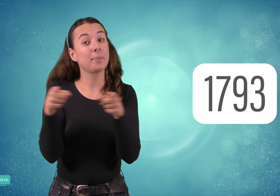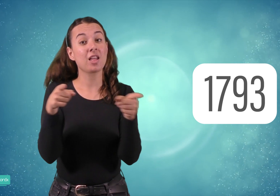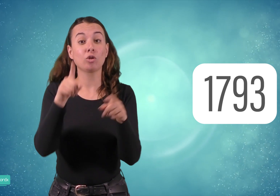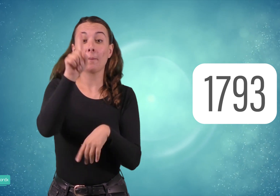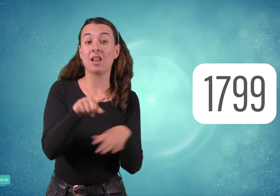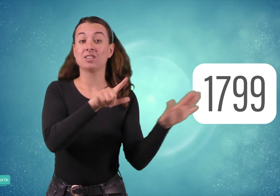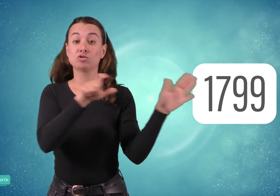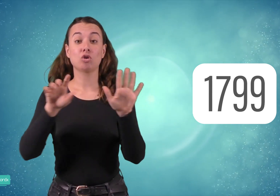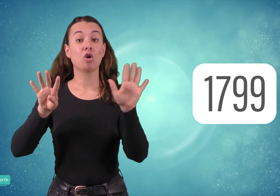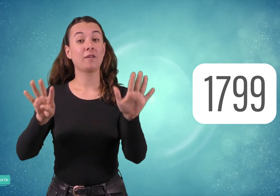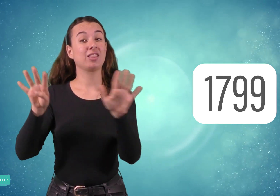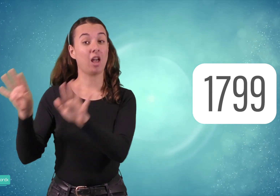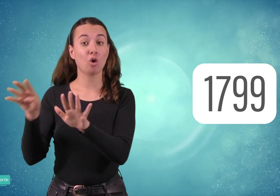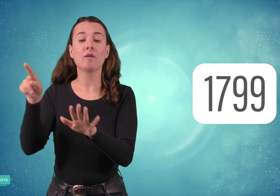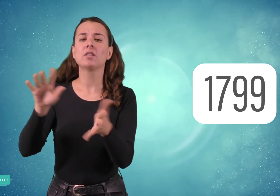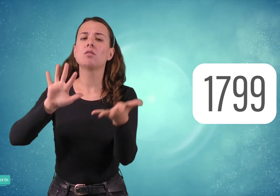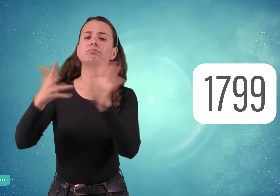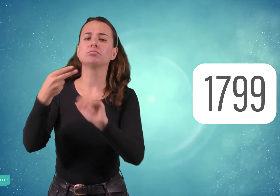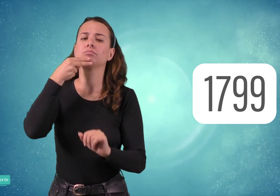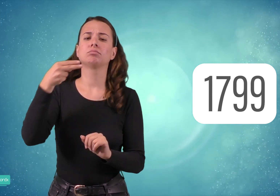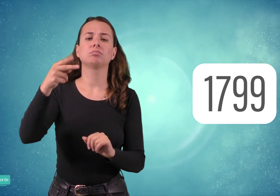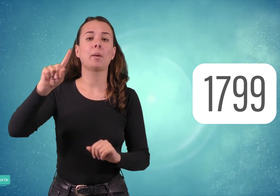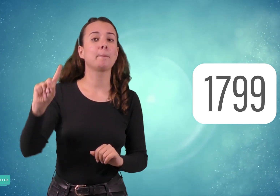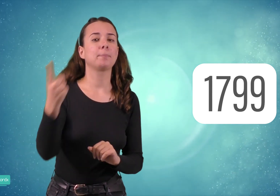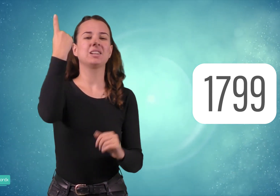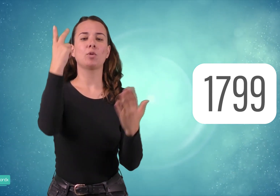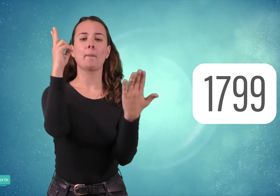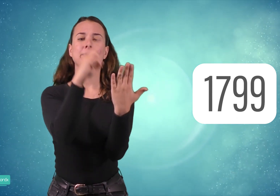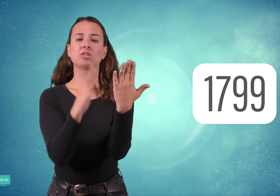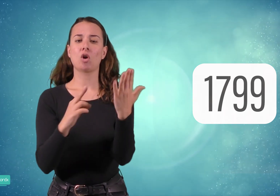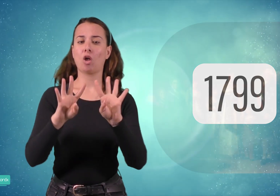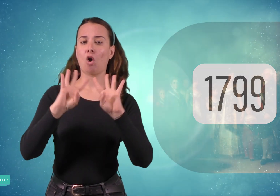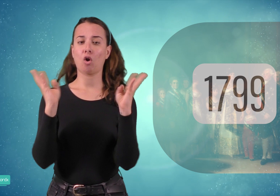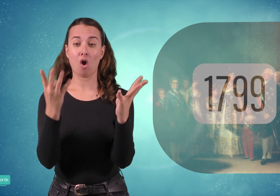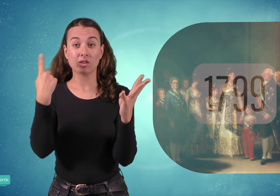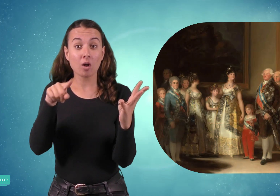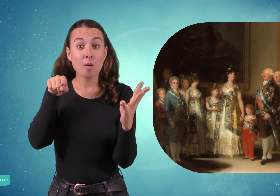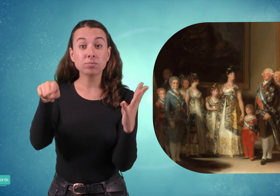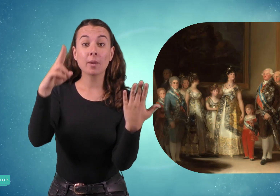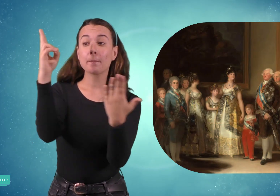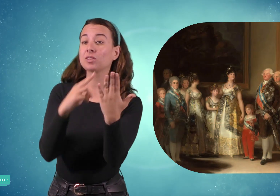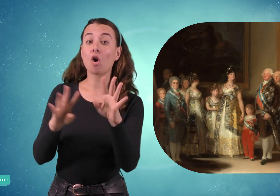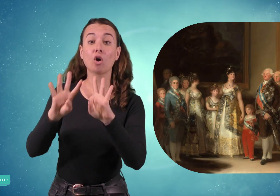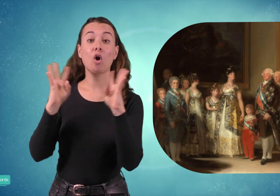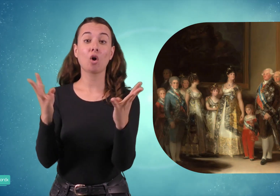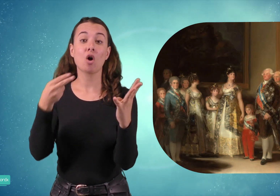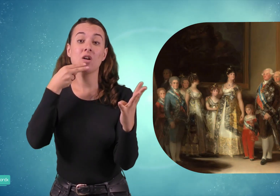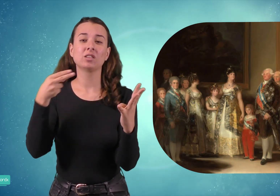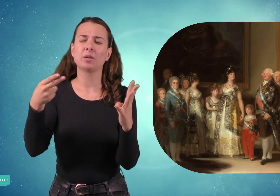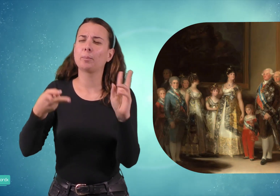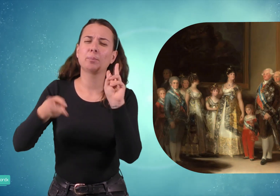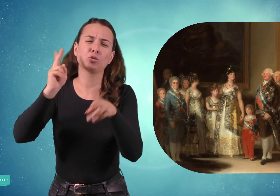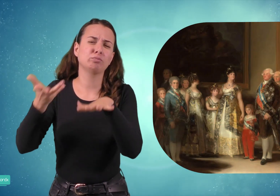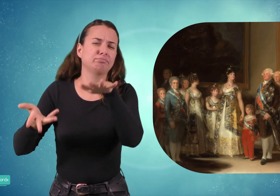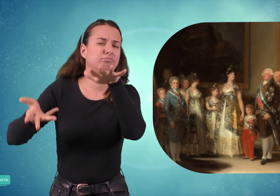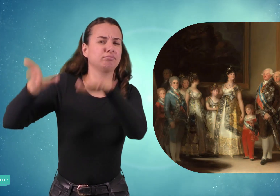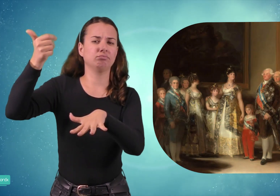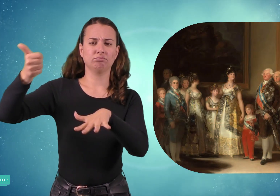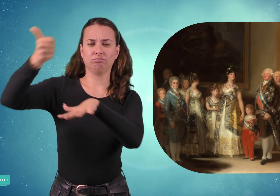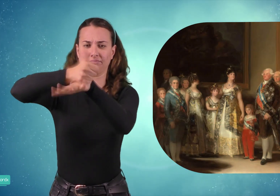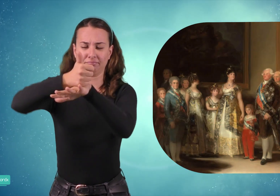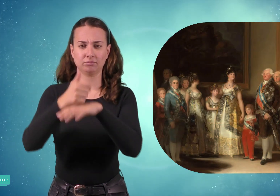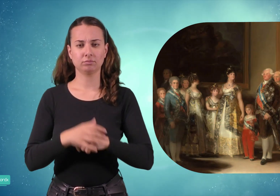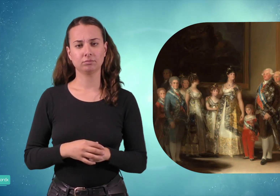Nel 1799, infatti, diventa Primer Pintor de Cámara (Primo Pittore di Corte), il grado più alto per un pittore di corte spagnolo.